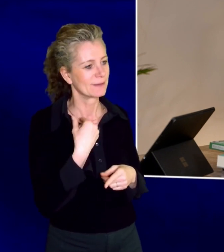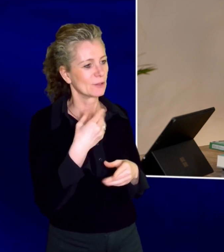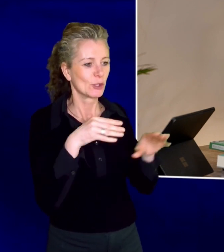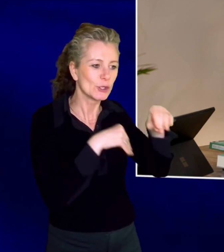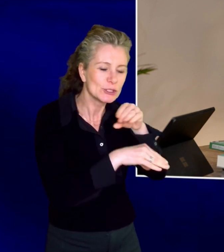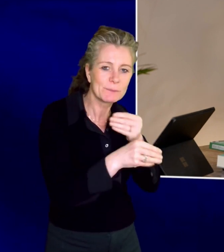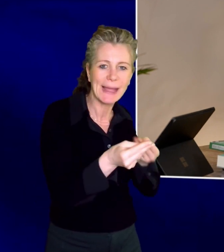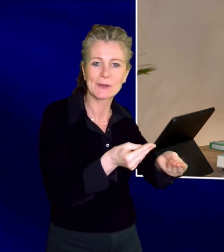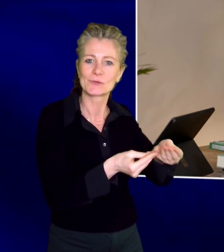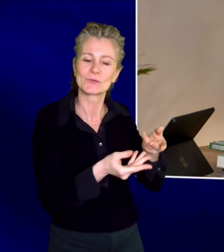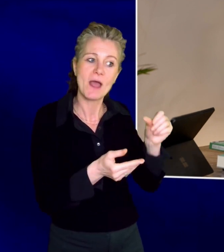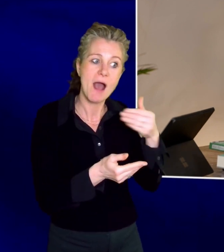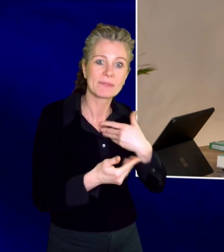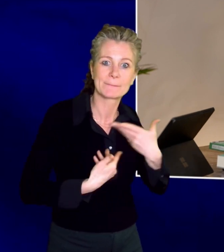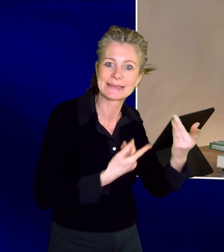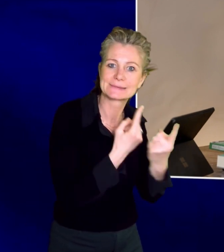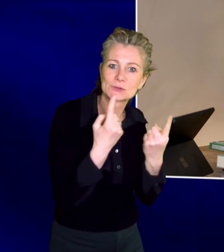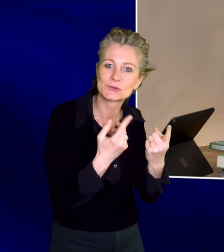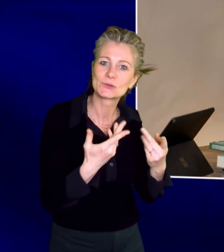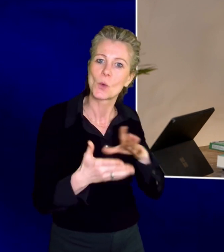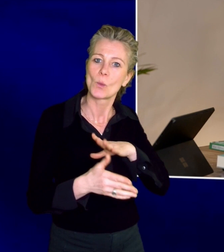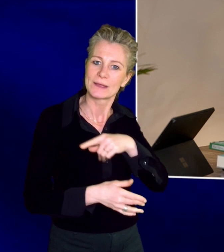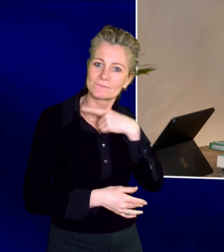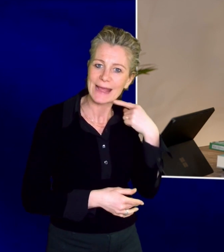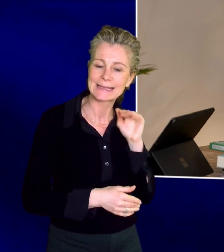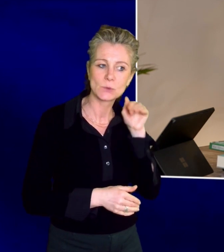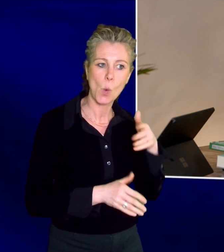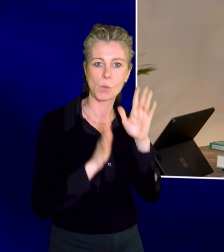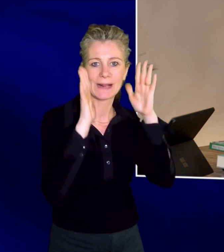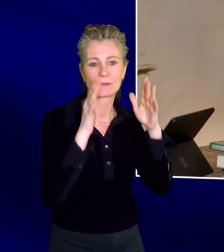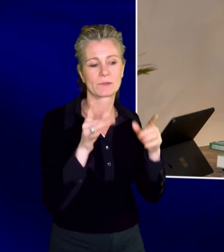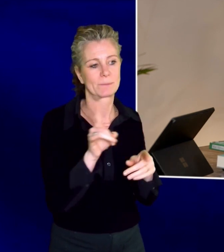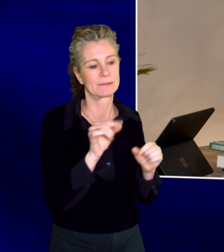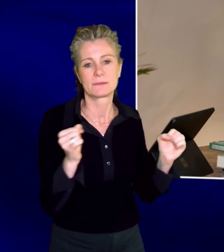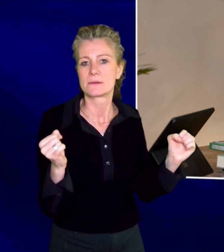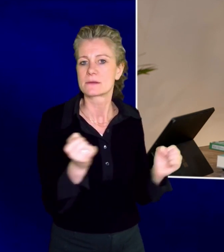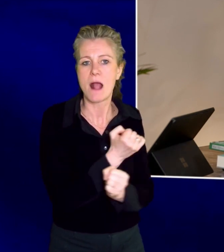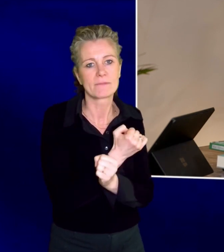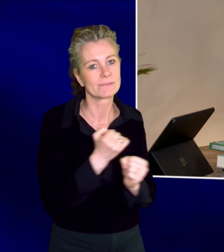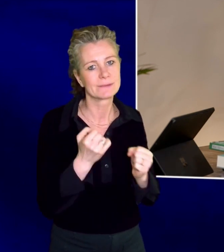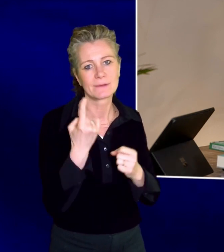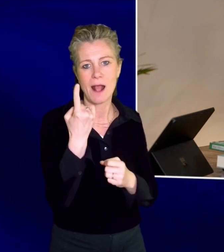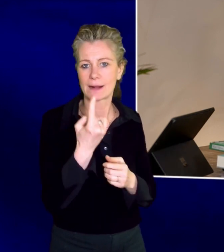En verlies overleven, dat doe je niet alleen, hè? Dat doe je samen met anderen.